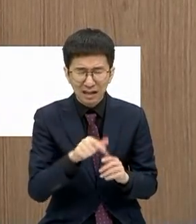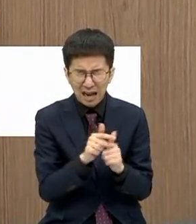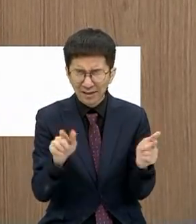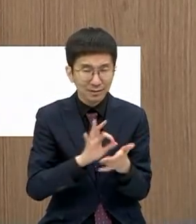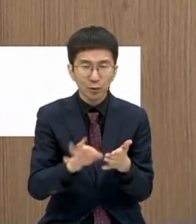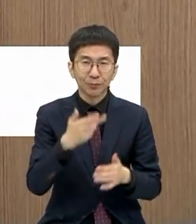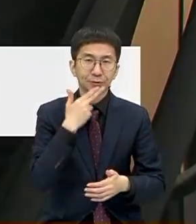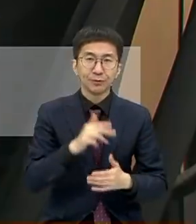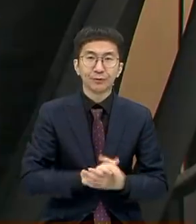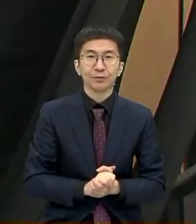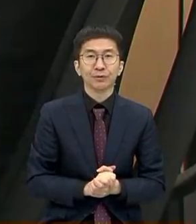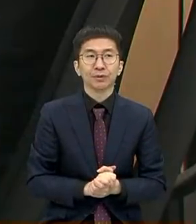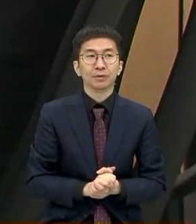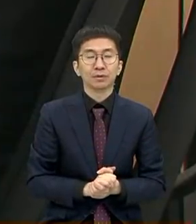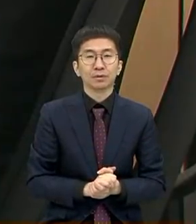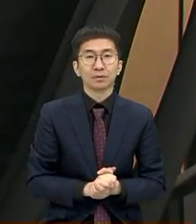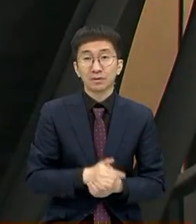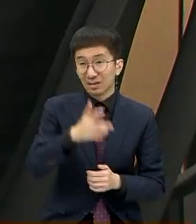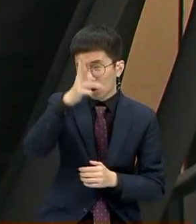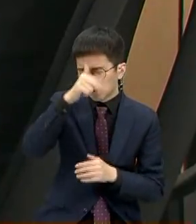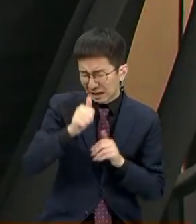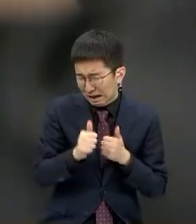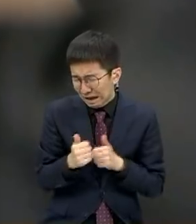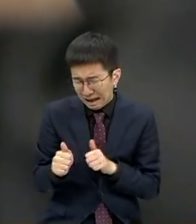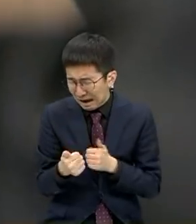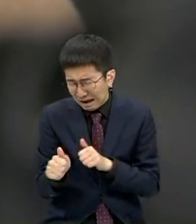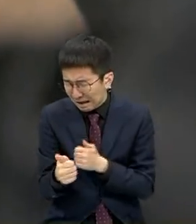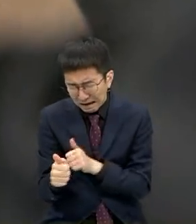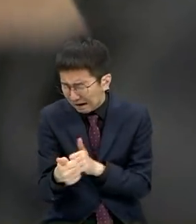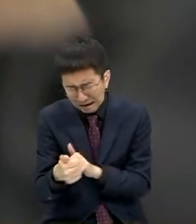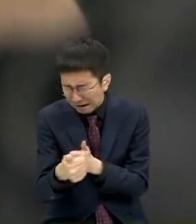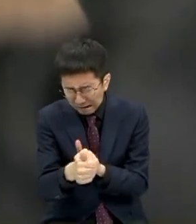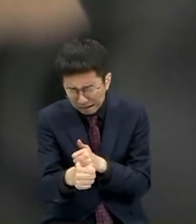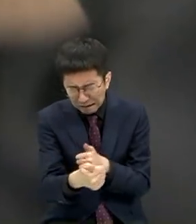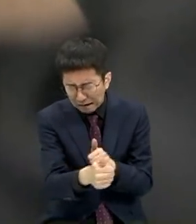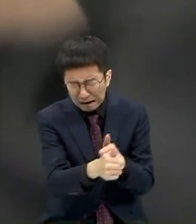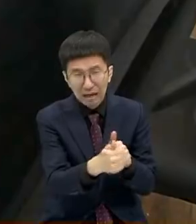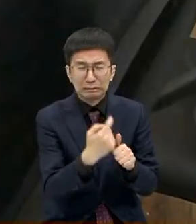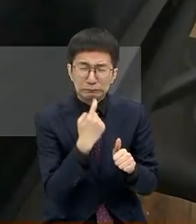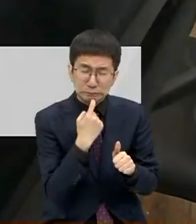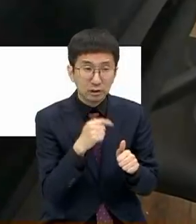(기자) 경찰의 추적도 멈추지 않았습니다. 인사 발령으로 담당 경찰이 교체되기도